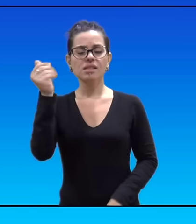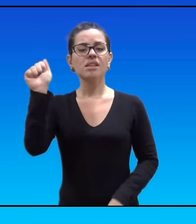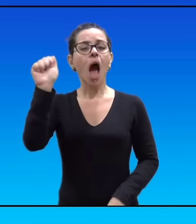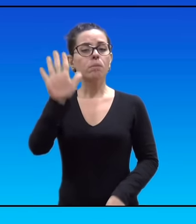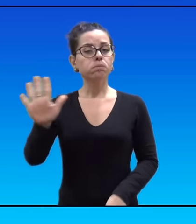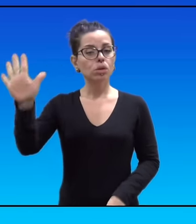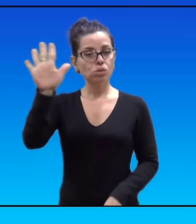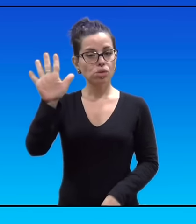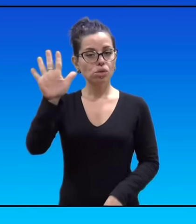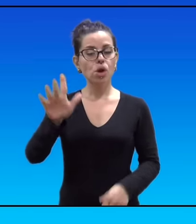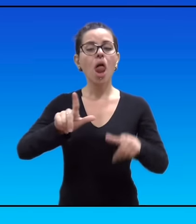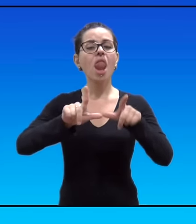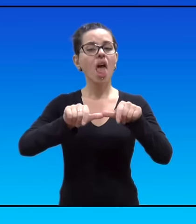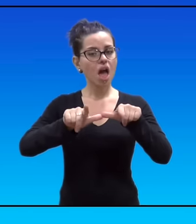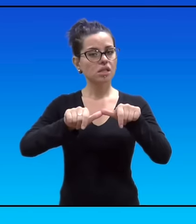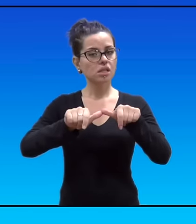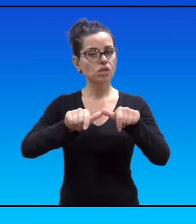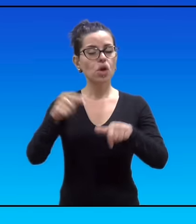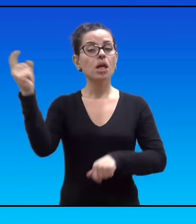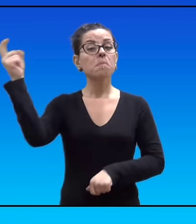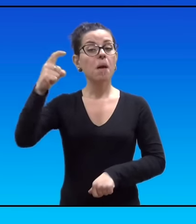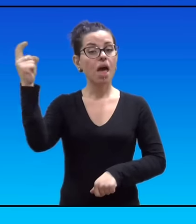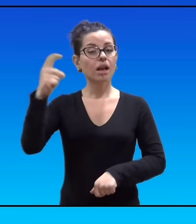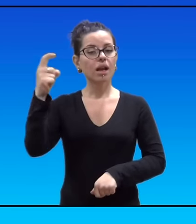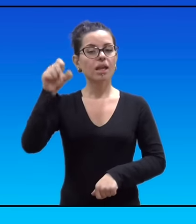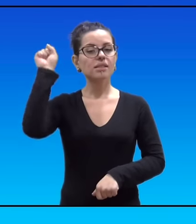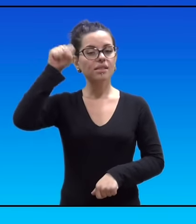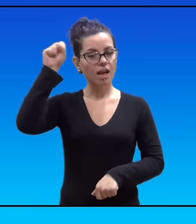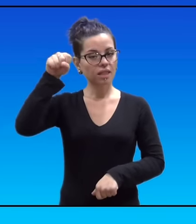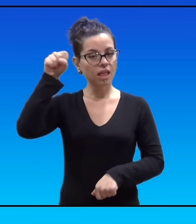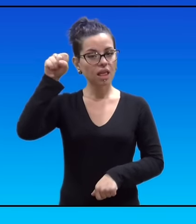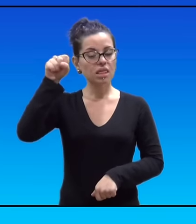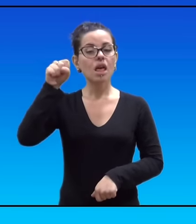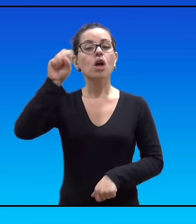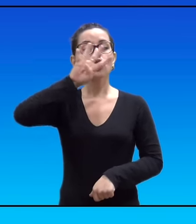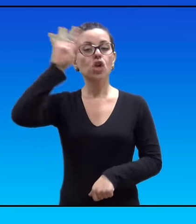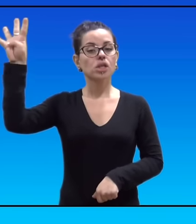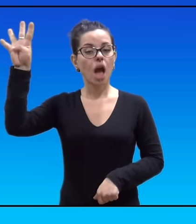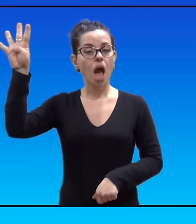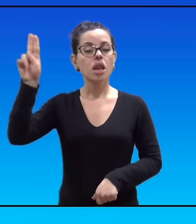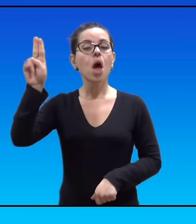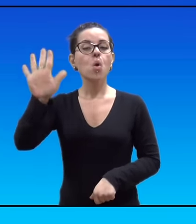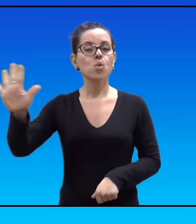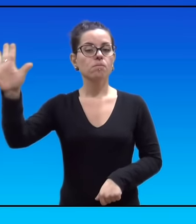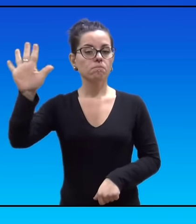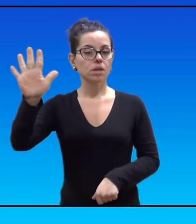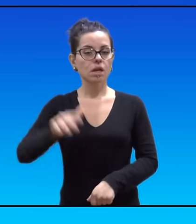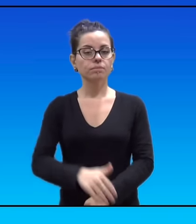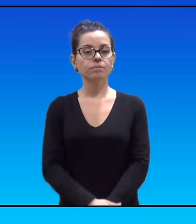Abruzzo, Lazio, Marche, Sardegna, Toscana ed Umbria.